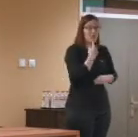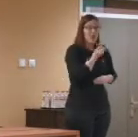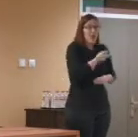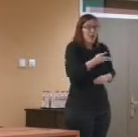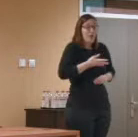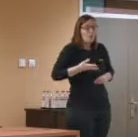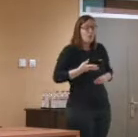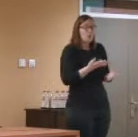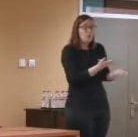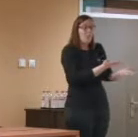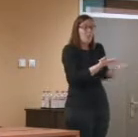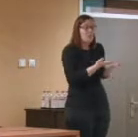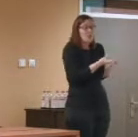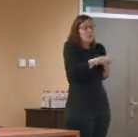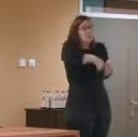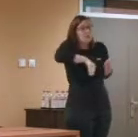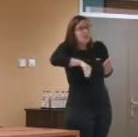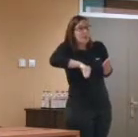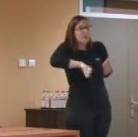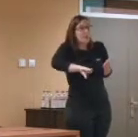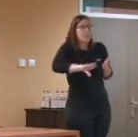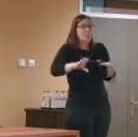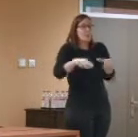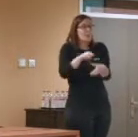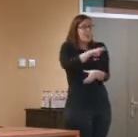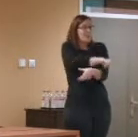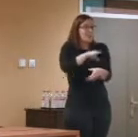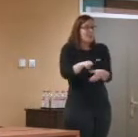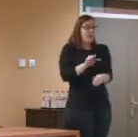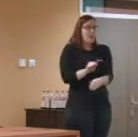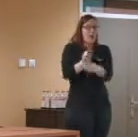electorales del PP. Después hay 5.225 millones